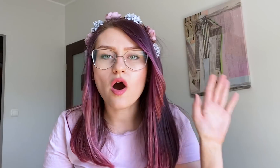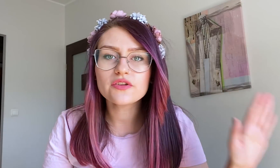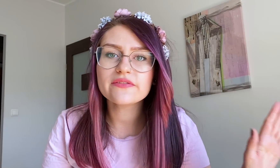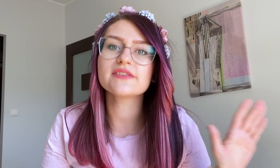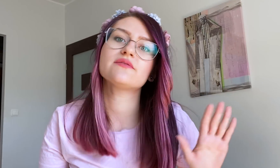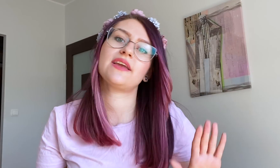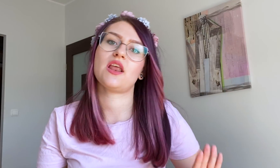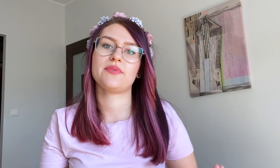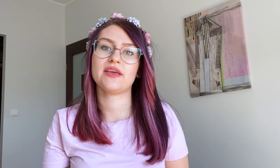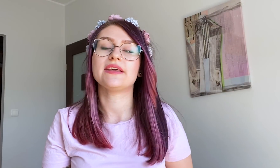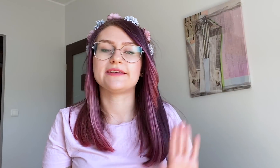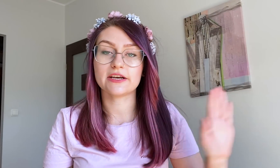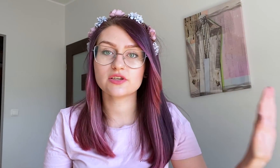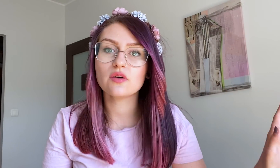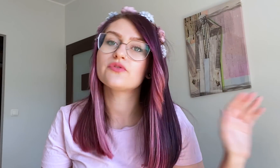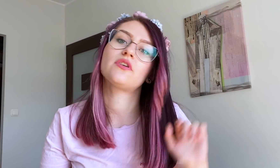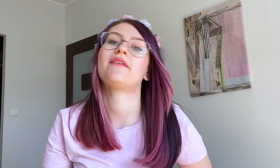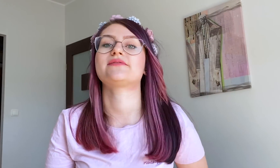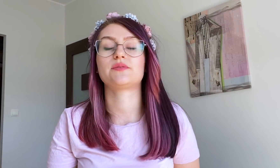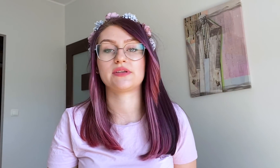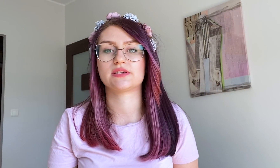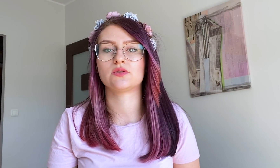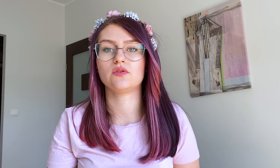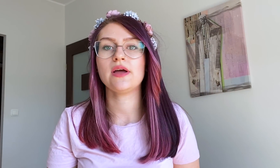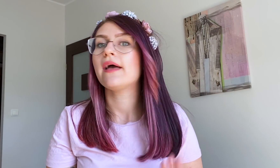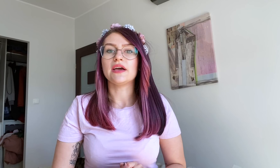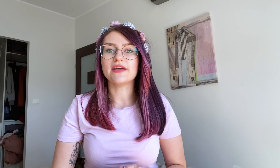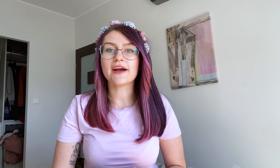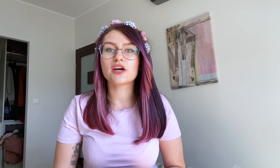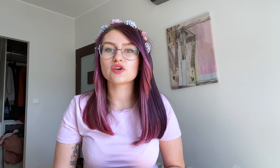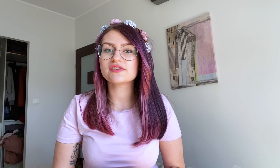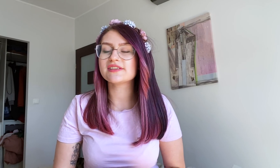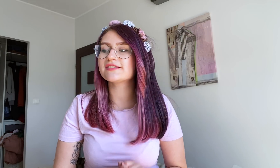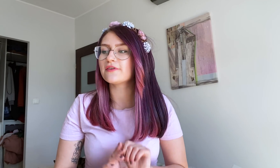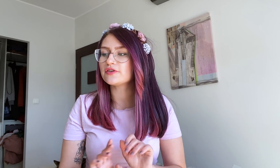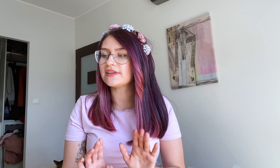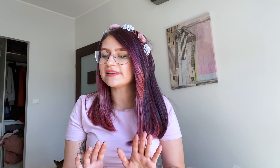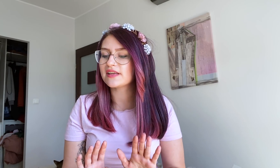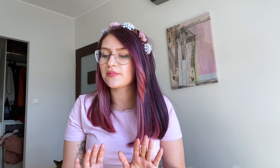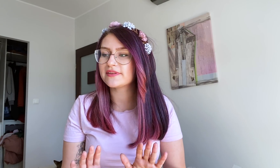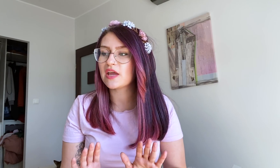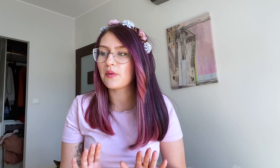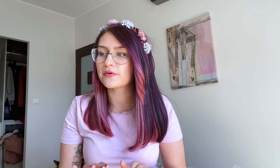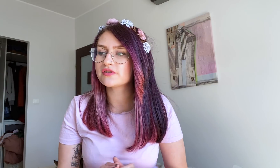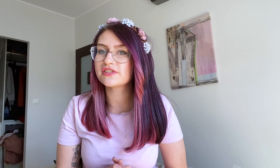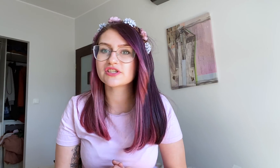Oni wiedzą najlepiej jak się komunikować w tym języku. Jak ktoś zadzwoni i zapyta, i poprosi Cię,